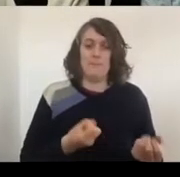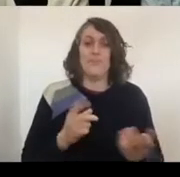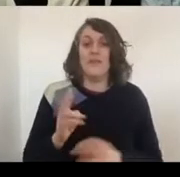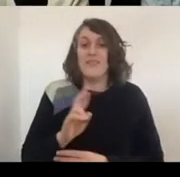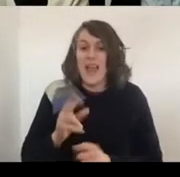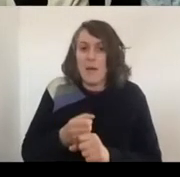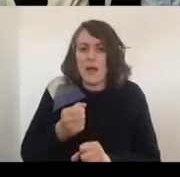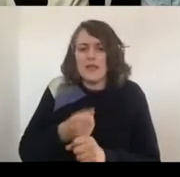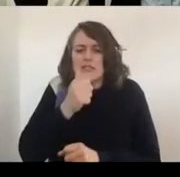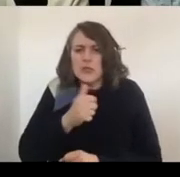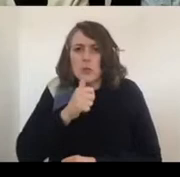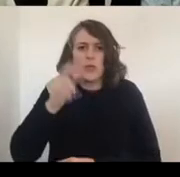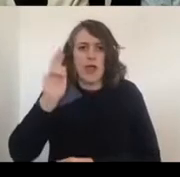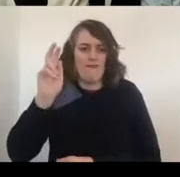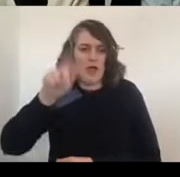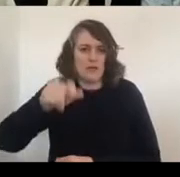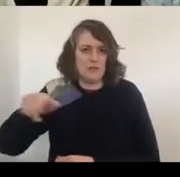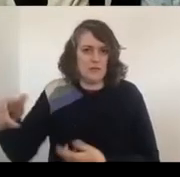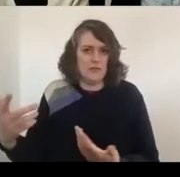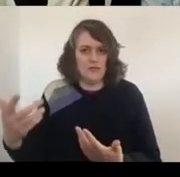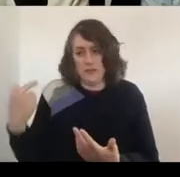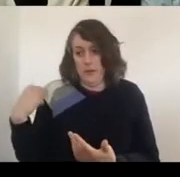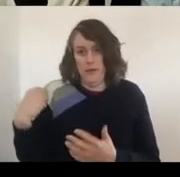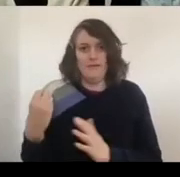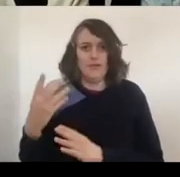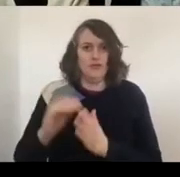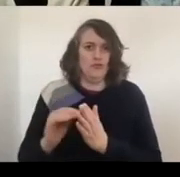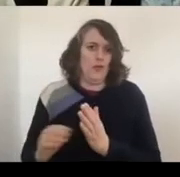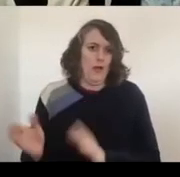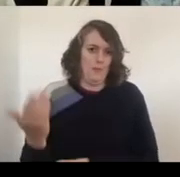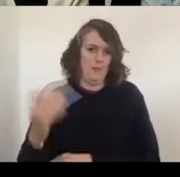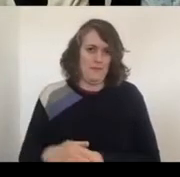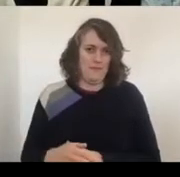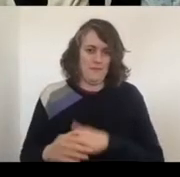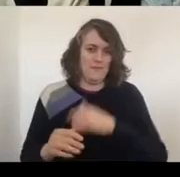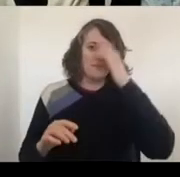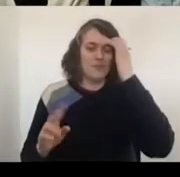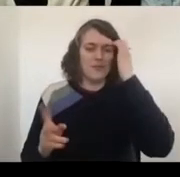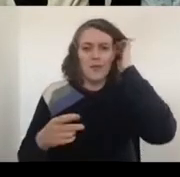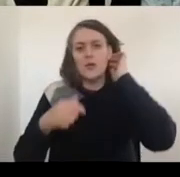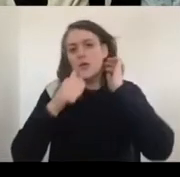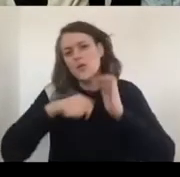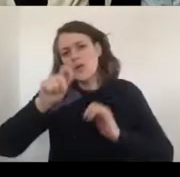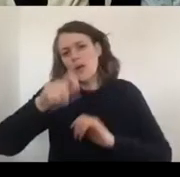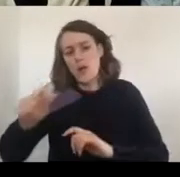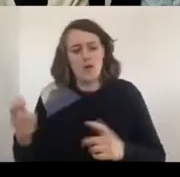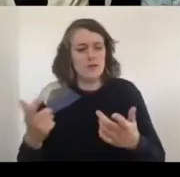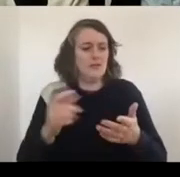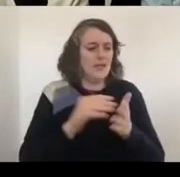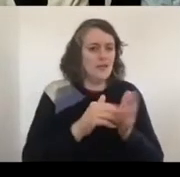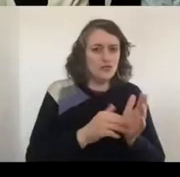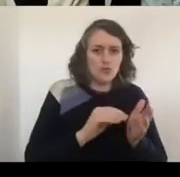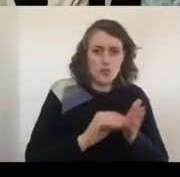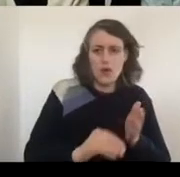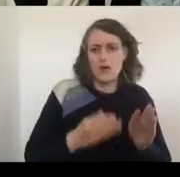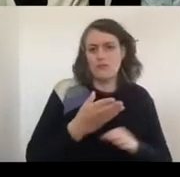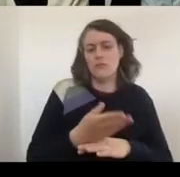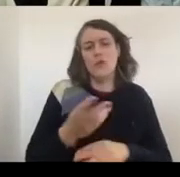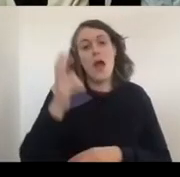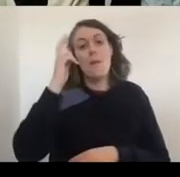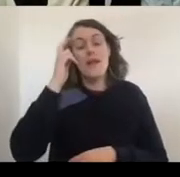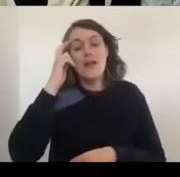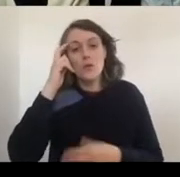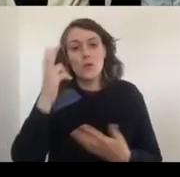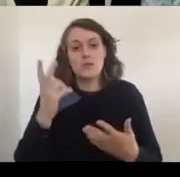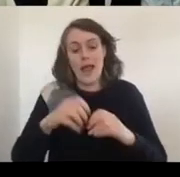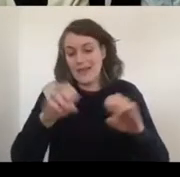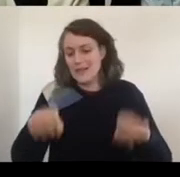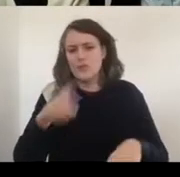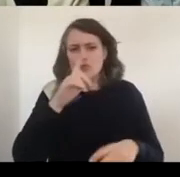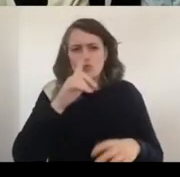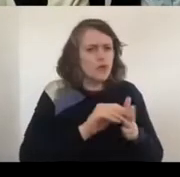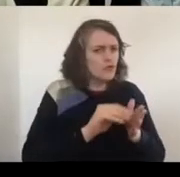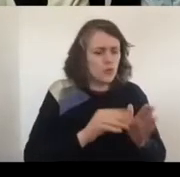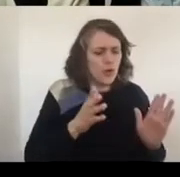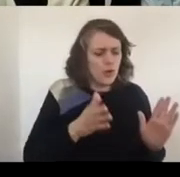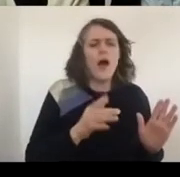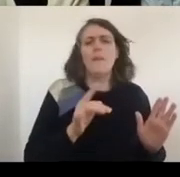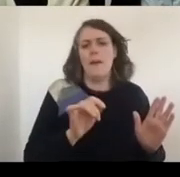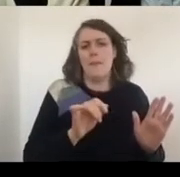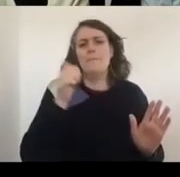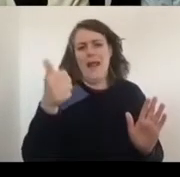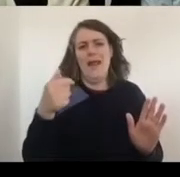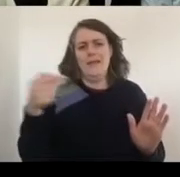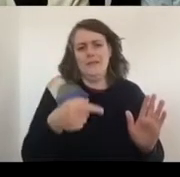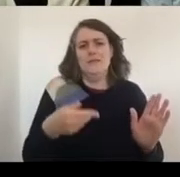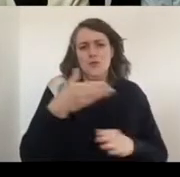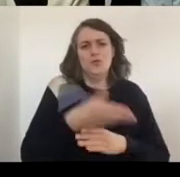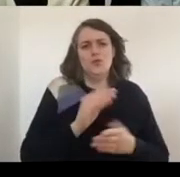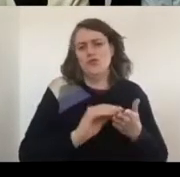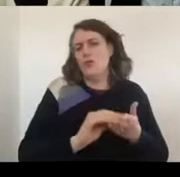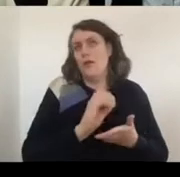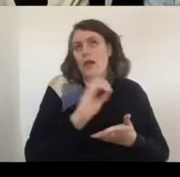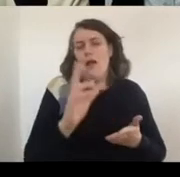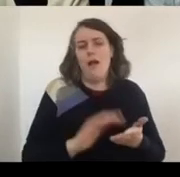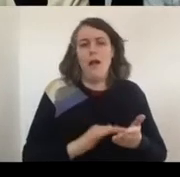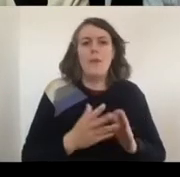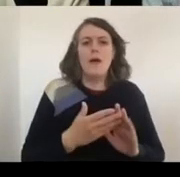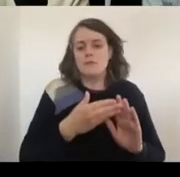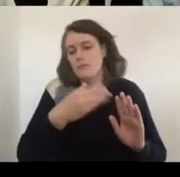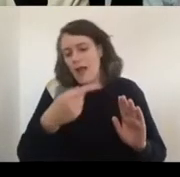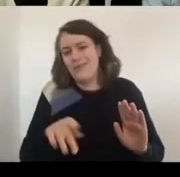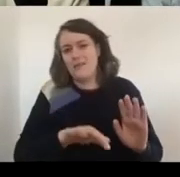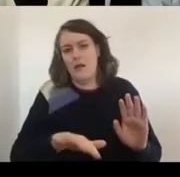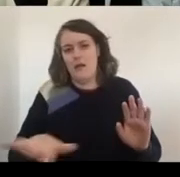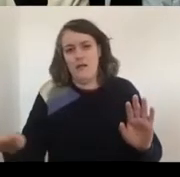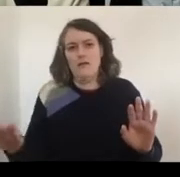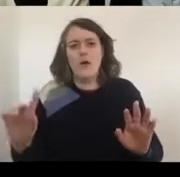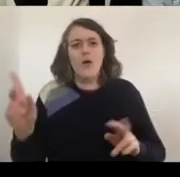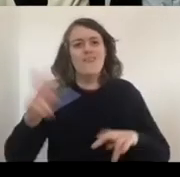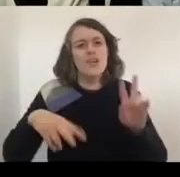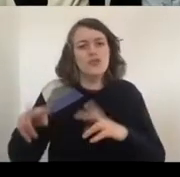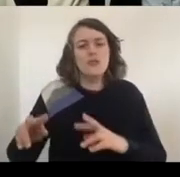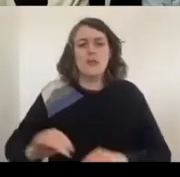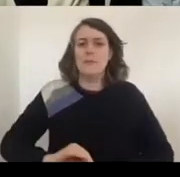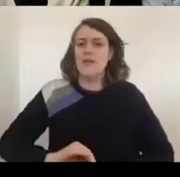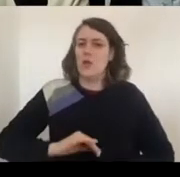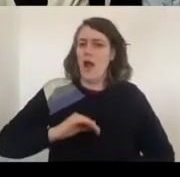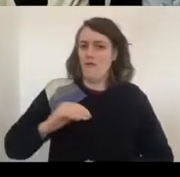Themen in die Klassen oder auch Einrichtungen, unterschiedliche biografische Erzählungen dort